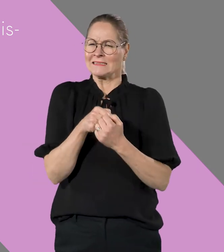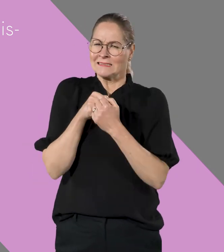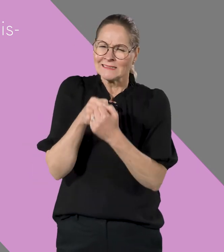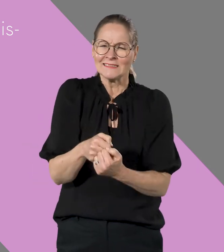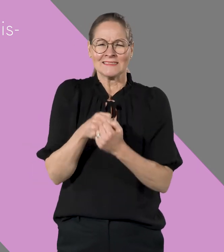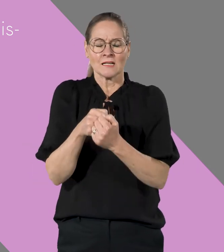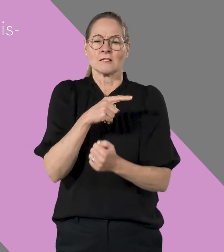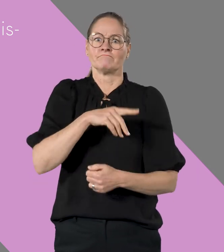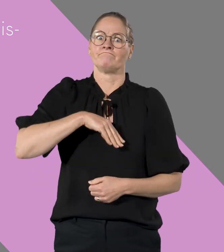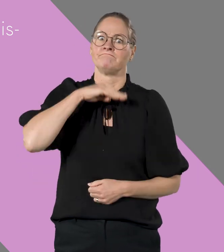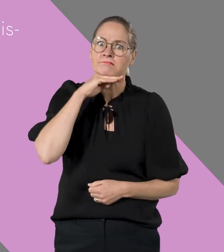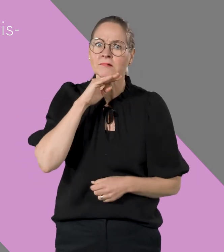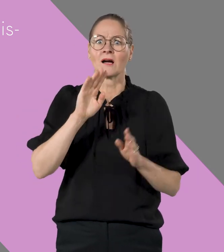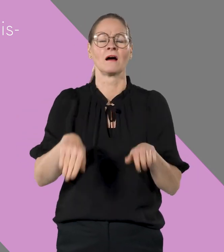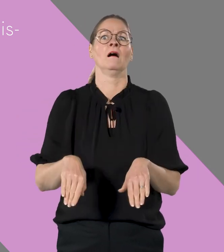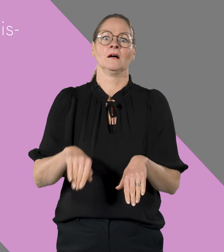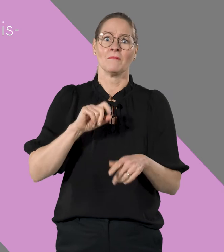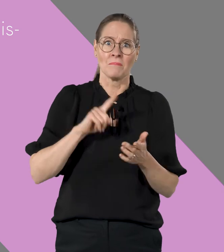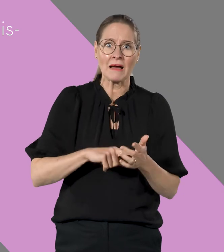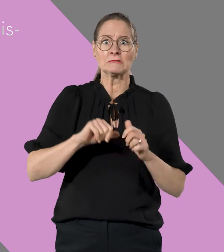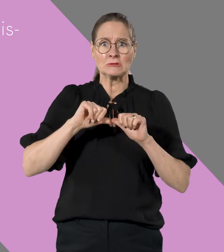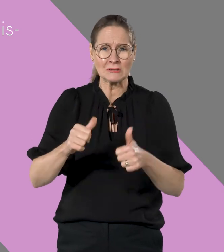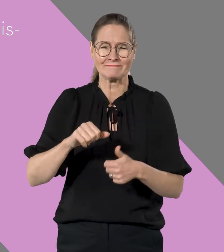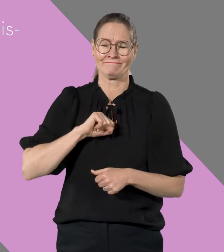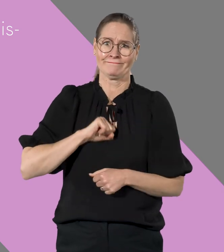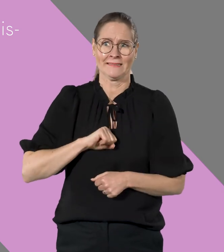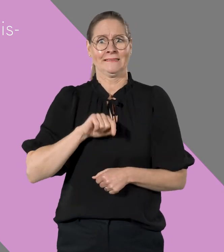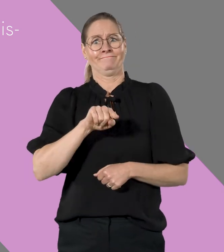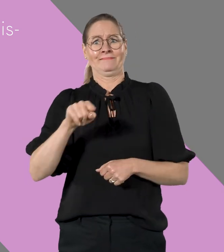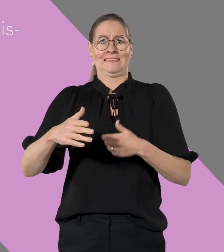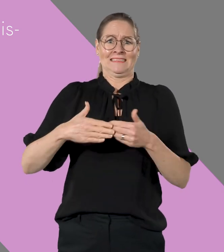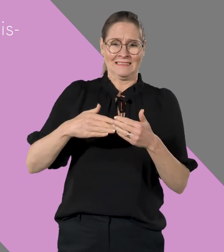joka on kyllästynyt suostumaan yhä nöyryyttävämpiin tehtäviin -